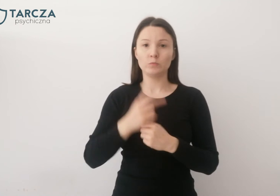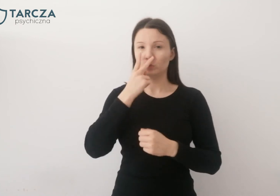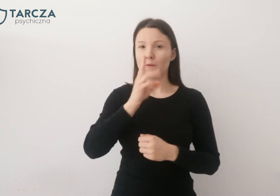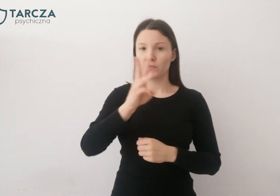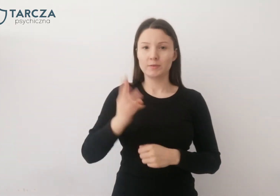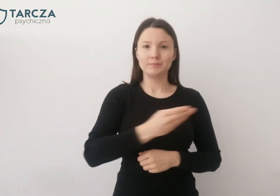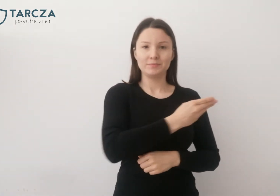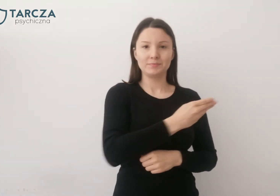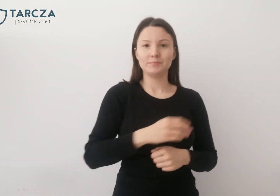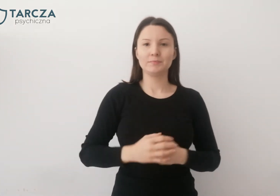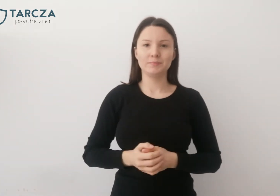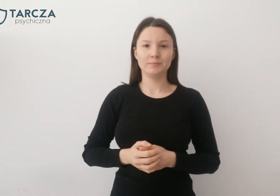Polecam stronę: